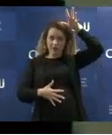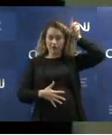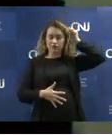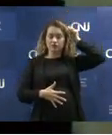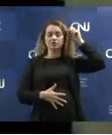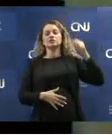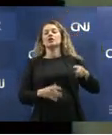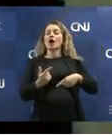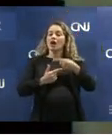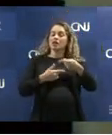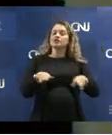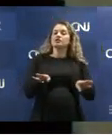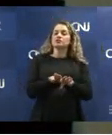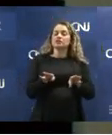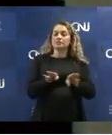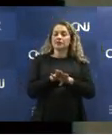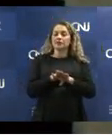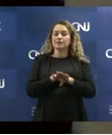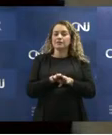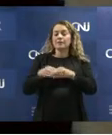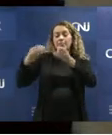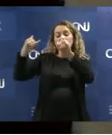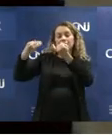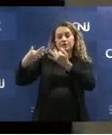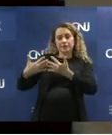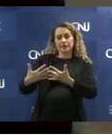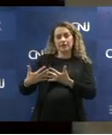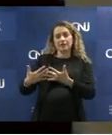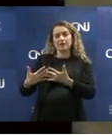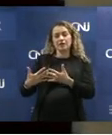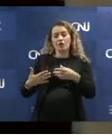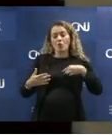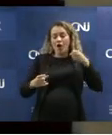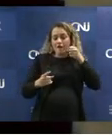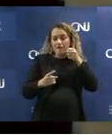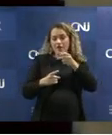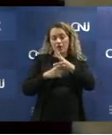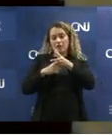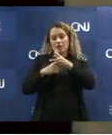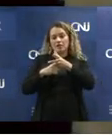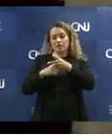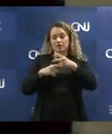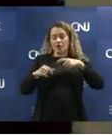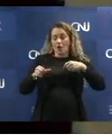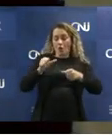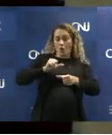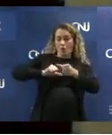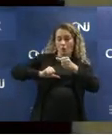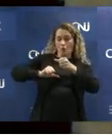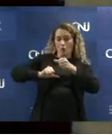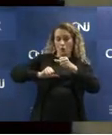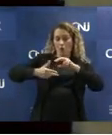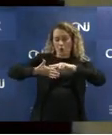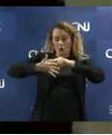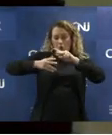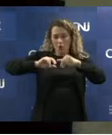Além disso, brevemente pontua se também uma violação ao contraditório e a ampla defesa.